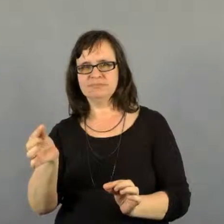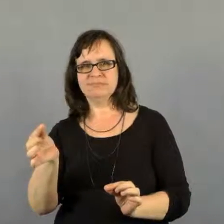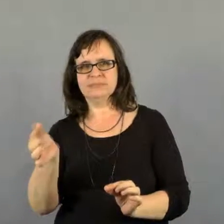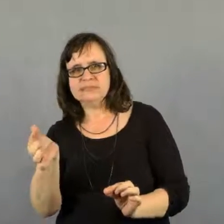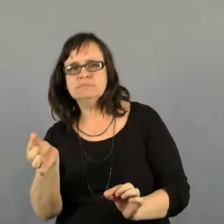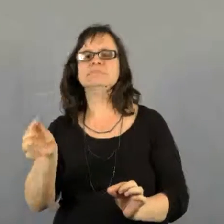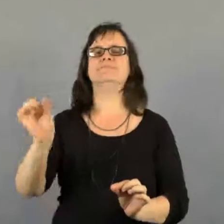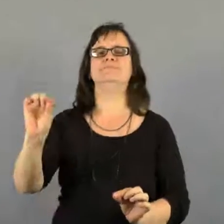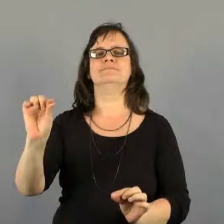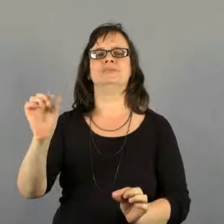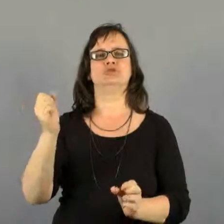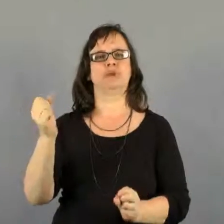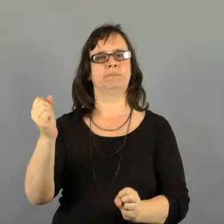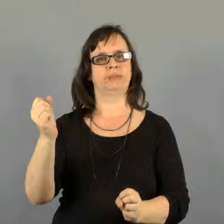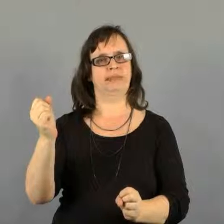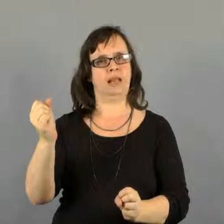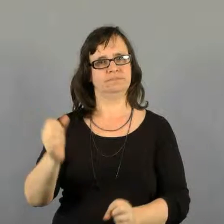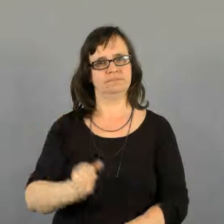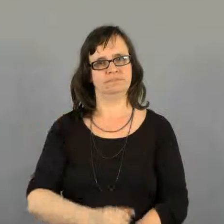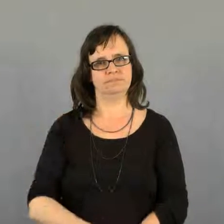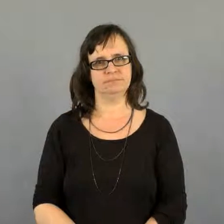aber man knickt es nicht ab, dann bleibt es stabil